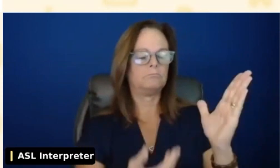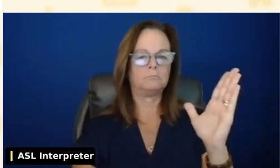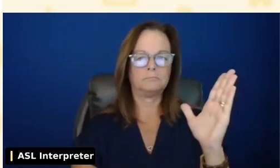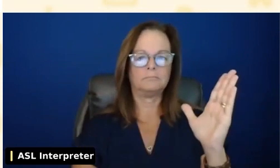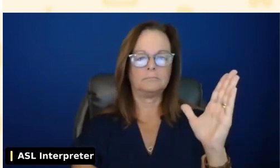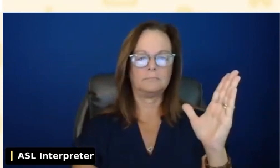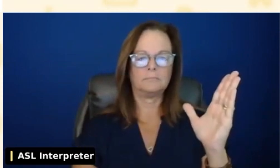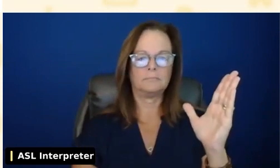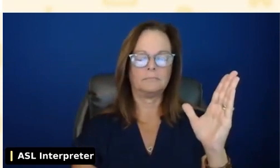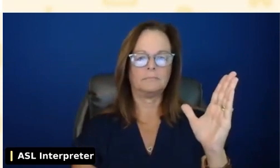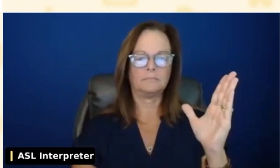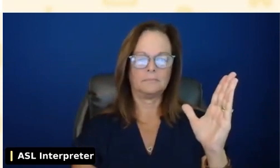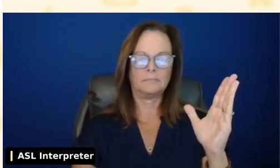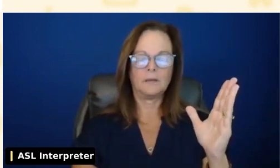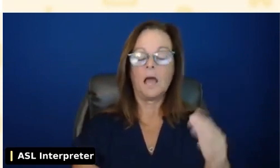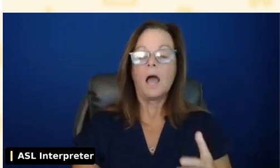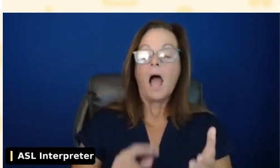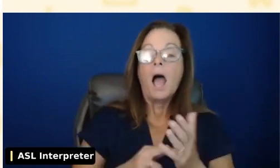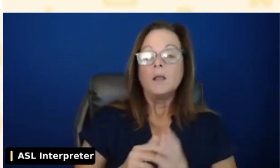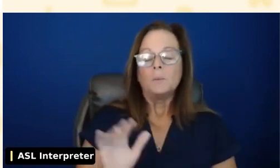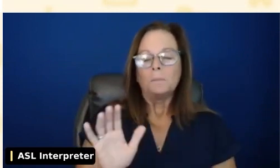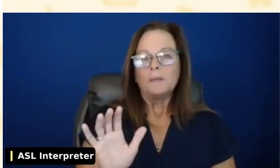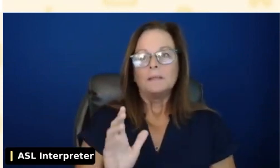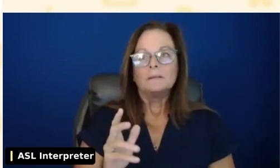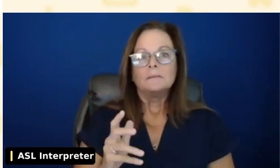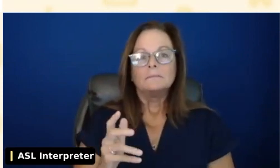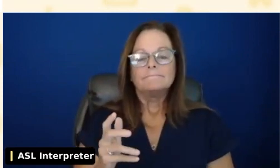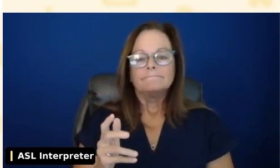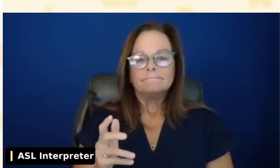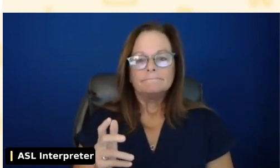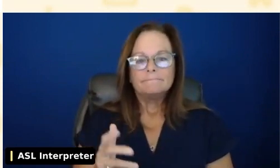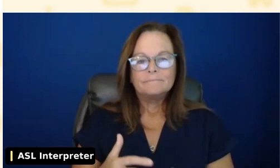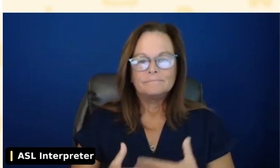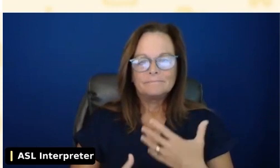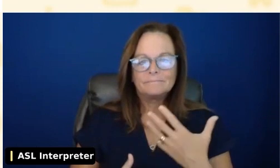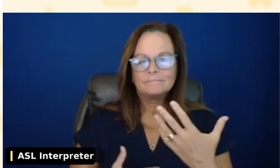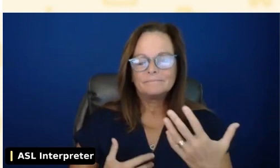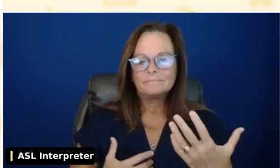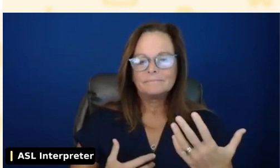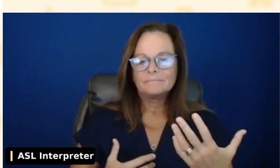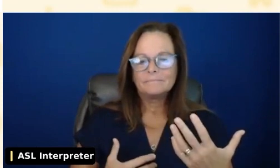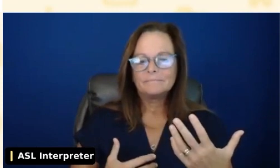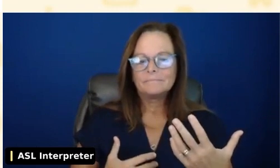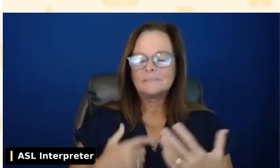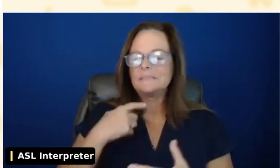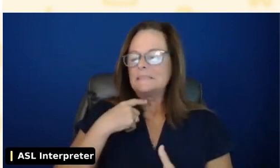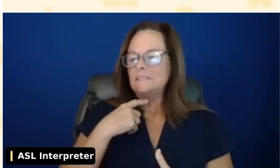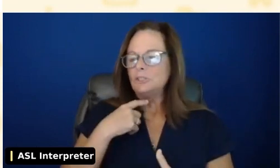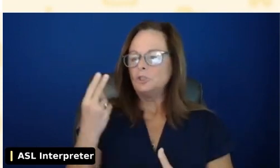Absolutamente no estoy tratando de decirles que no usen ciertas herramientas,